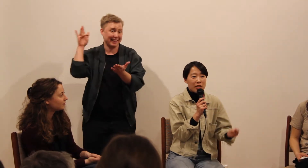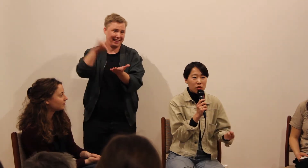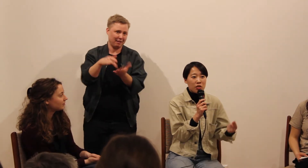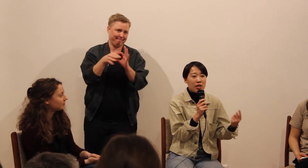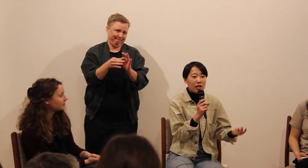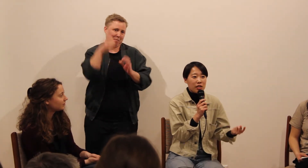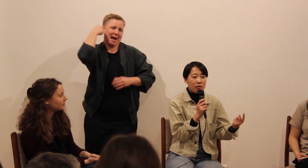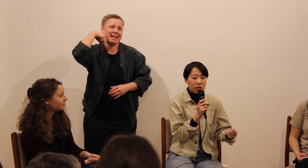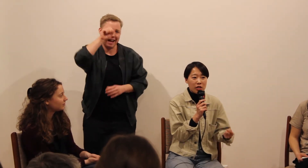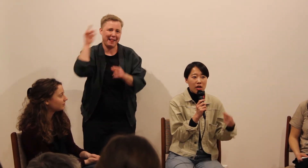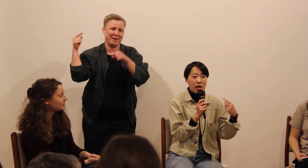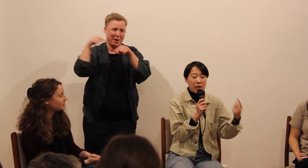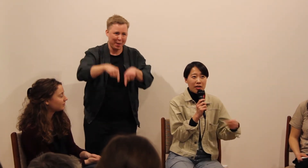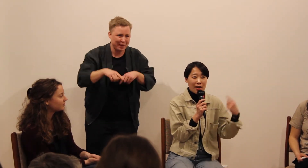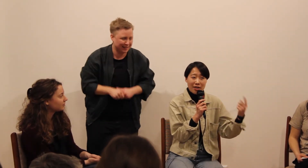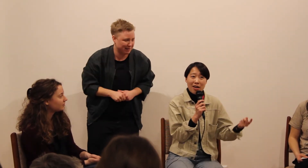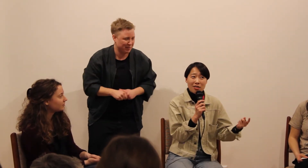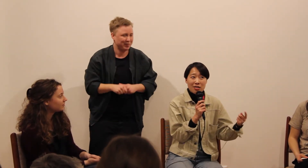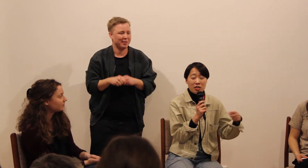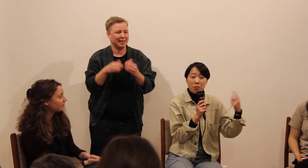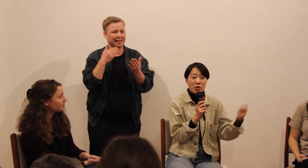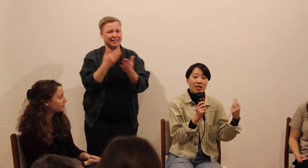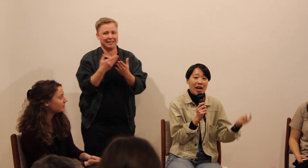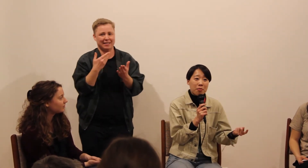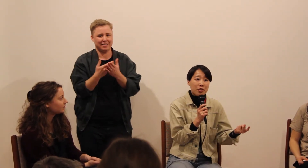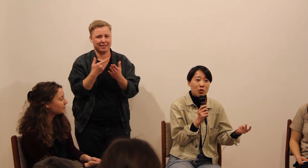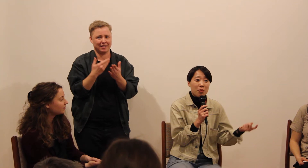Mein neues Projekt wurde für die Berlinale ausgewählt.